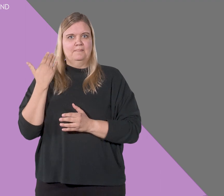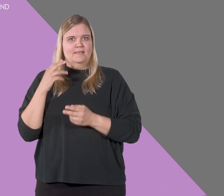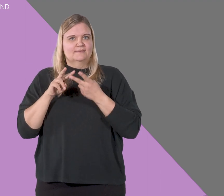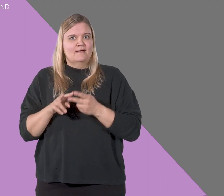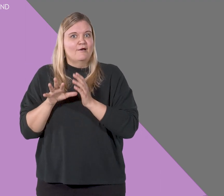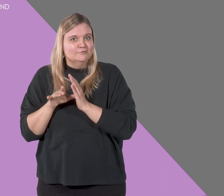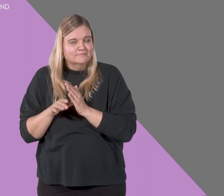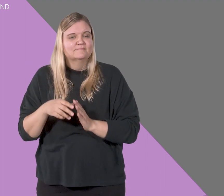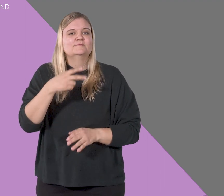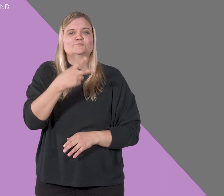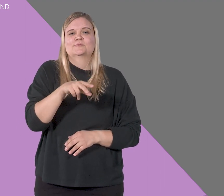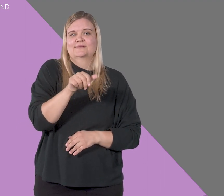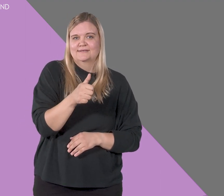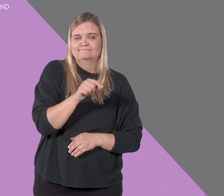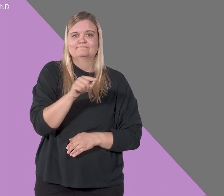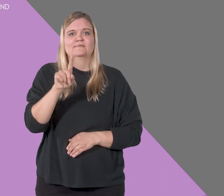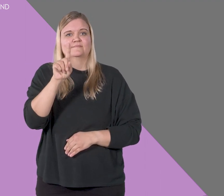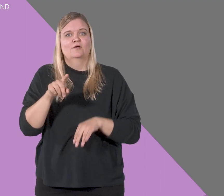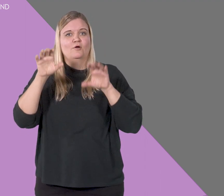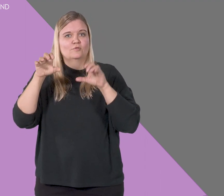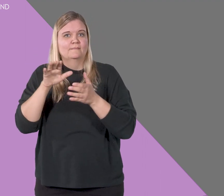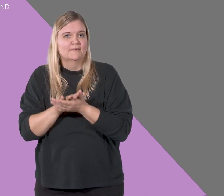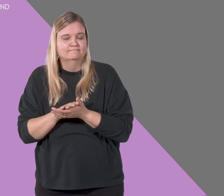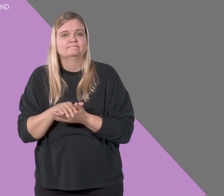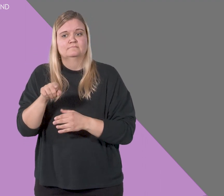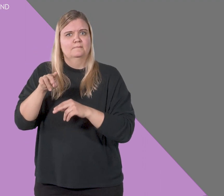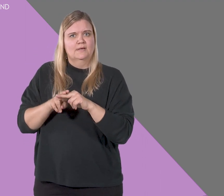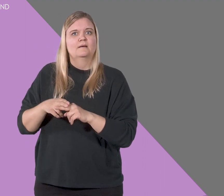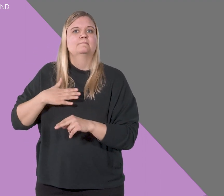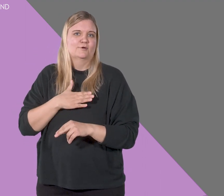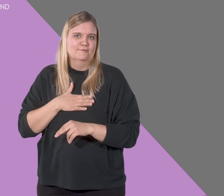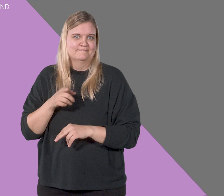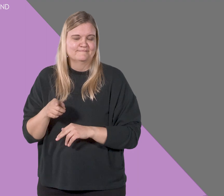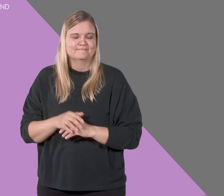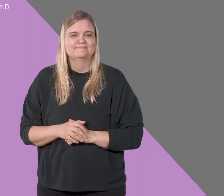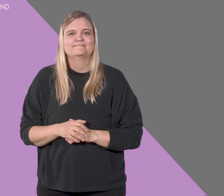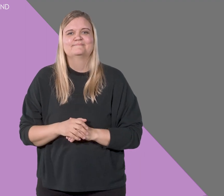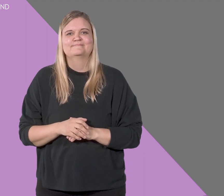Skolträffen hölls 29.9–1.10.2023 i Borgå.